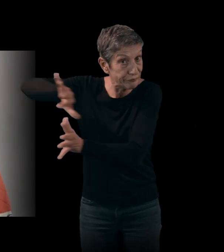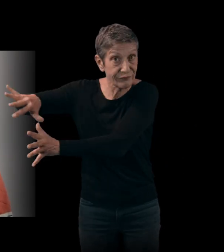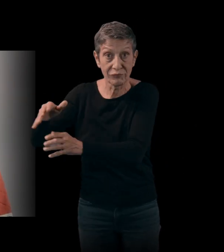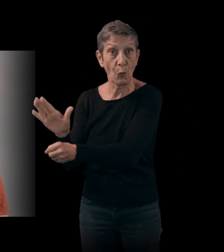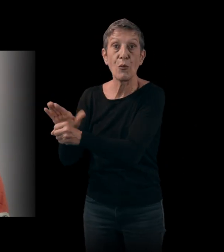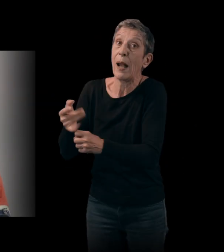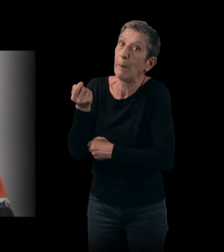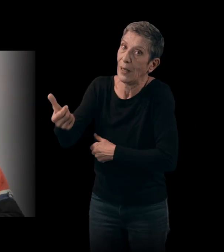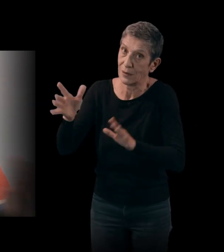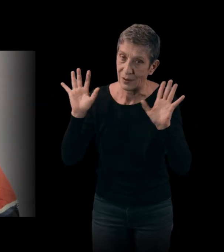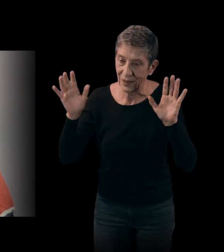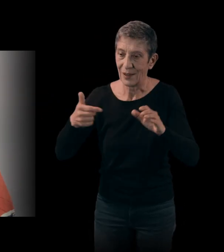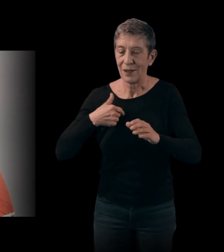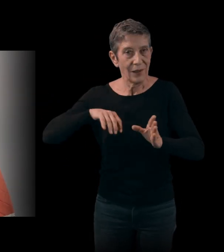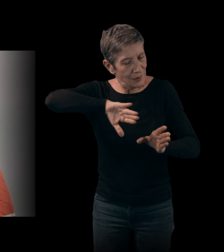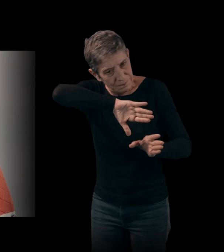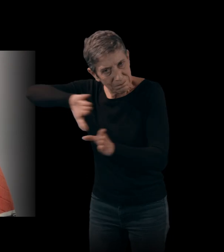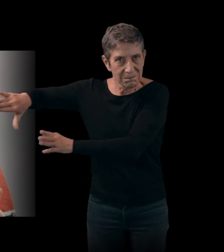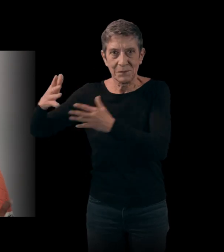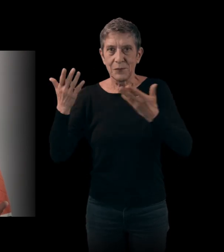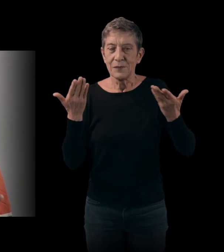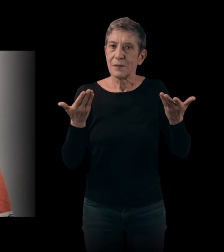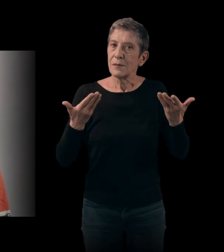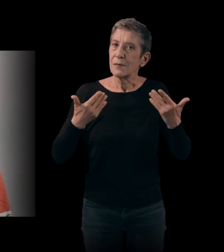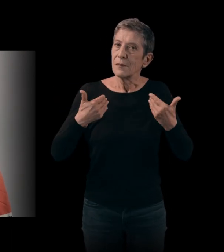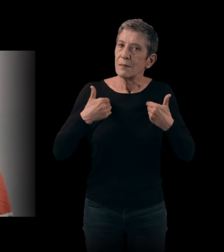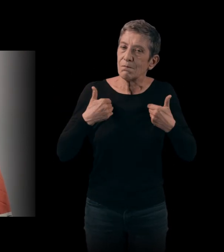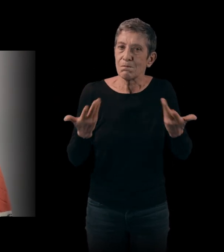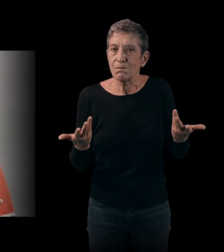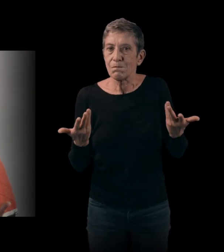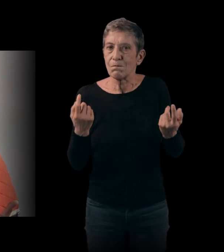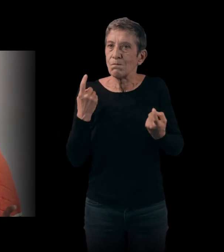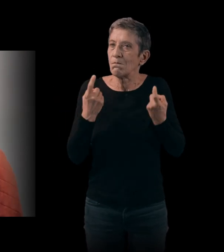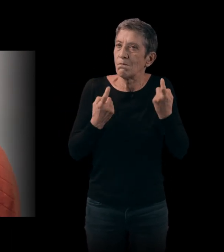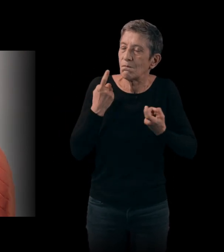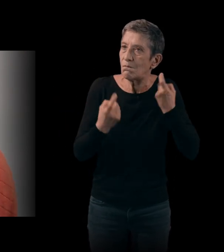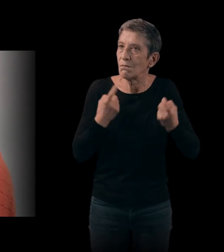la poubelle, et je suis parti en me disant : "Si tu es tout seul